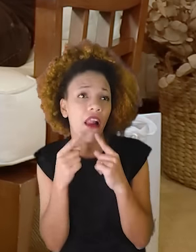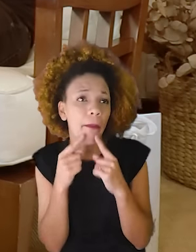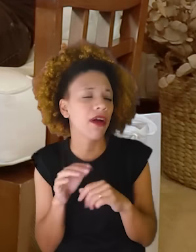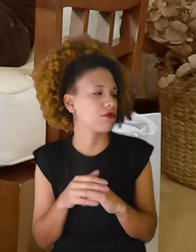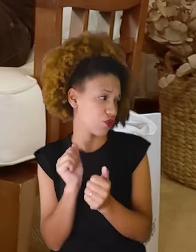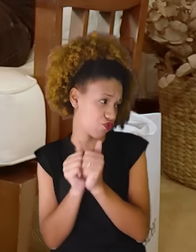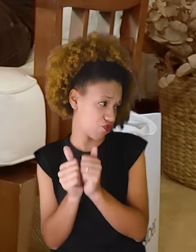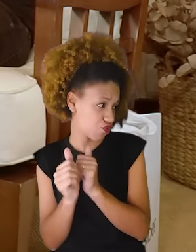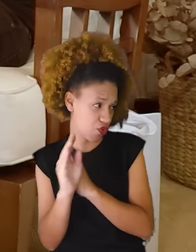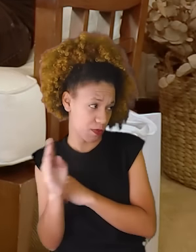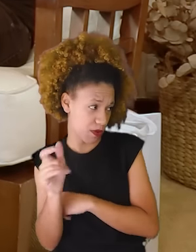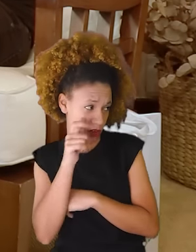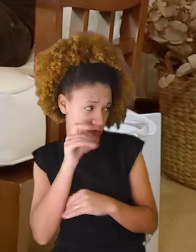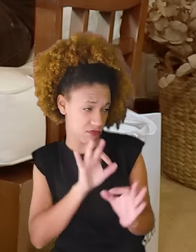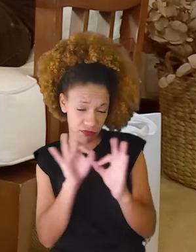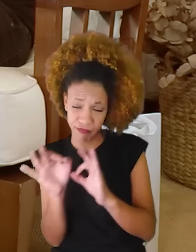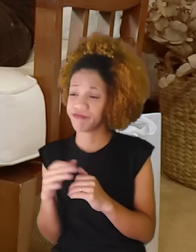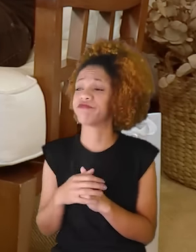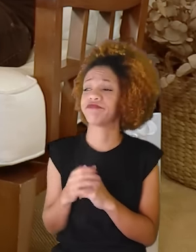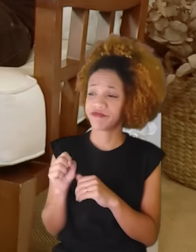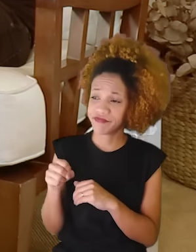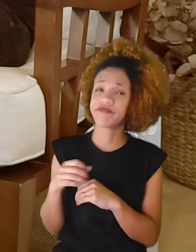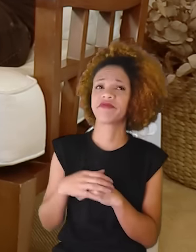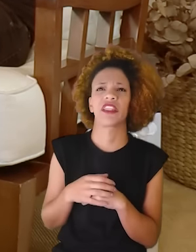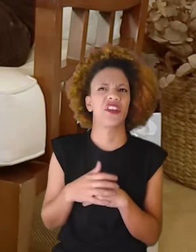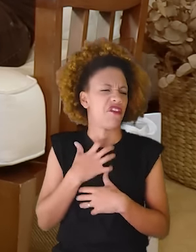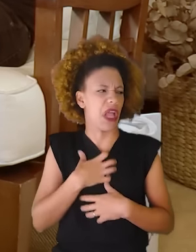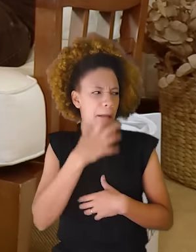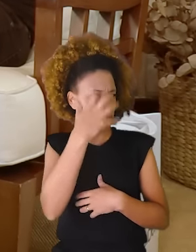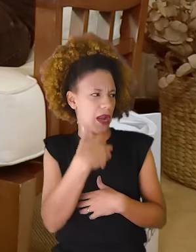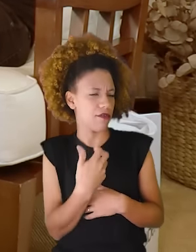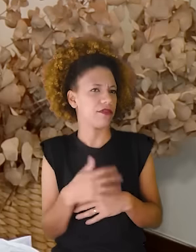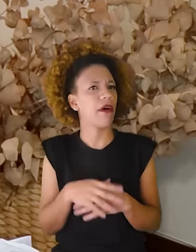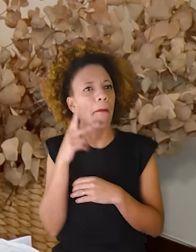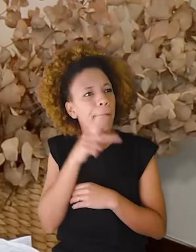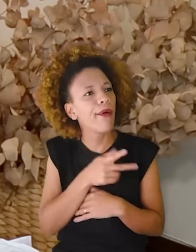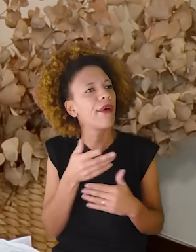vendo o jogo do Botafogo V jogando Candy Crush e ele não fica puto assim do tipo [ __ ] mano você